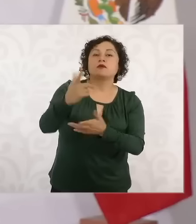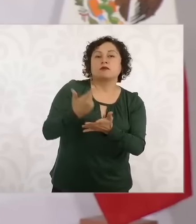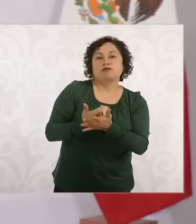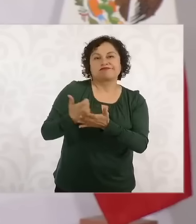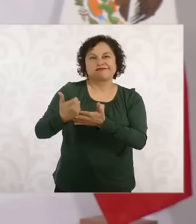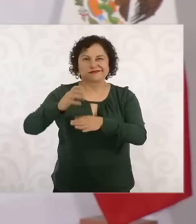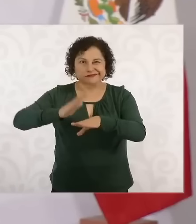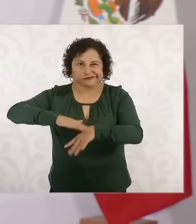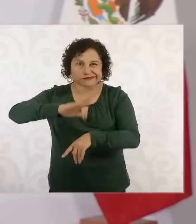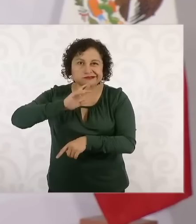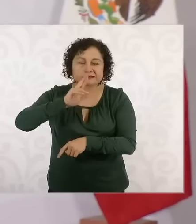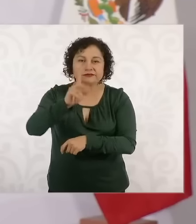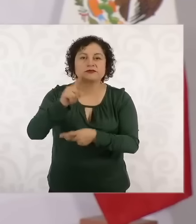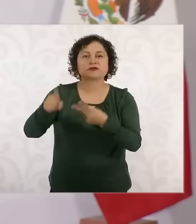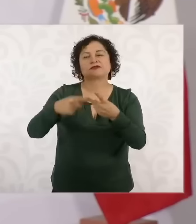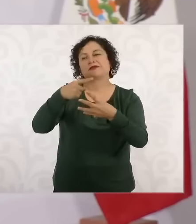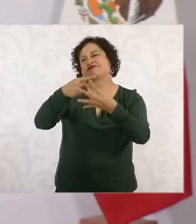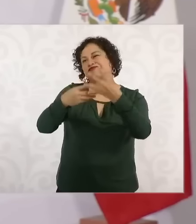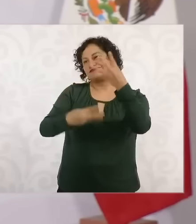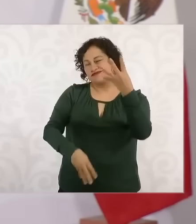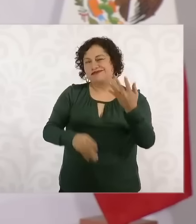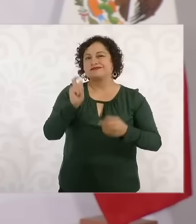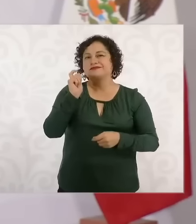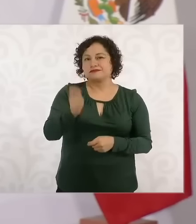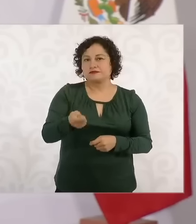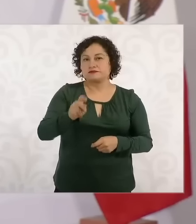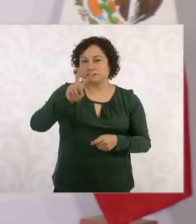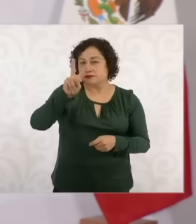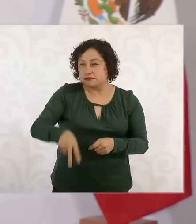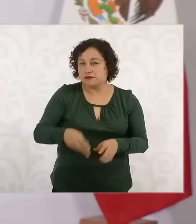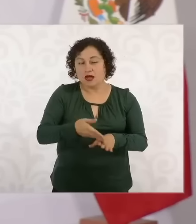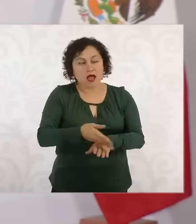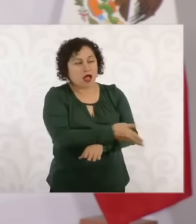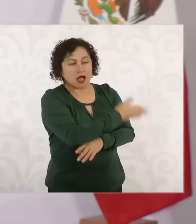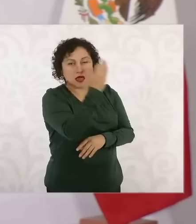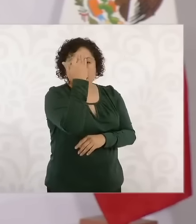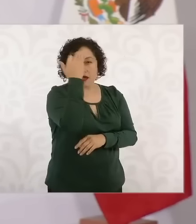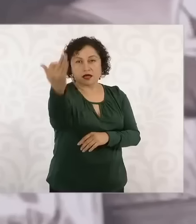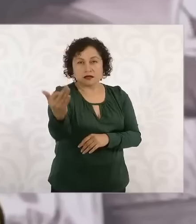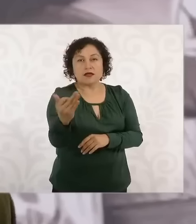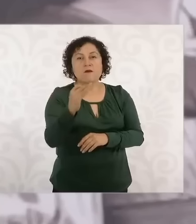años para dignificar también el trabajo de las personas. Eh, está de verdad, además,